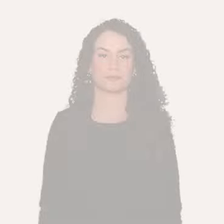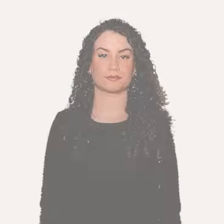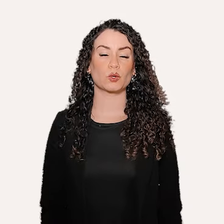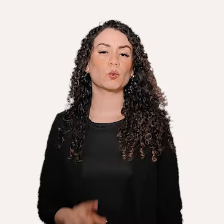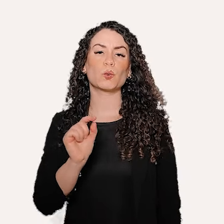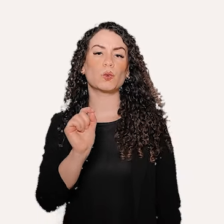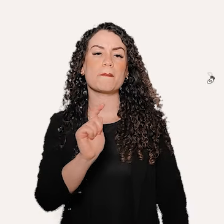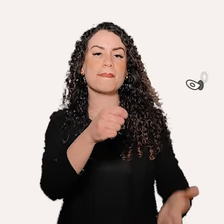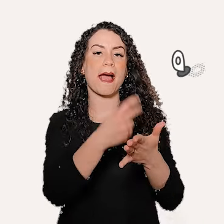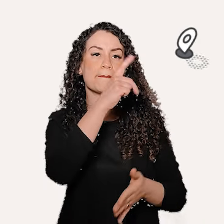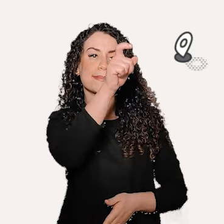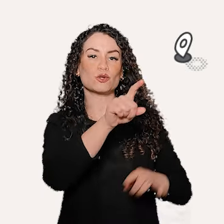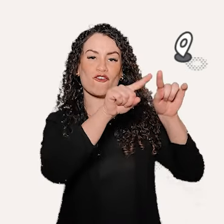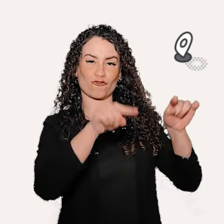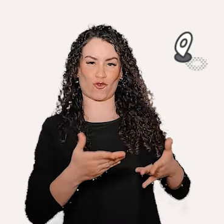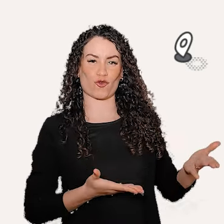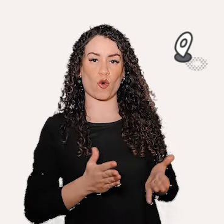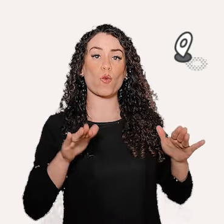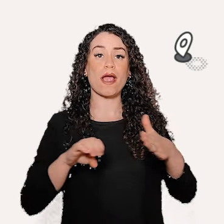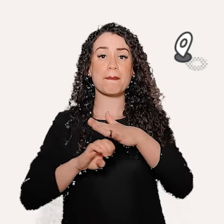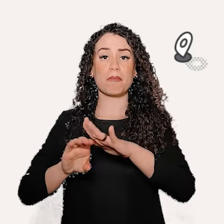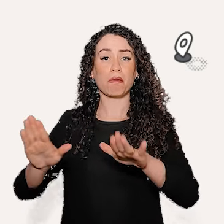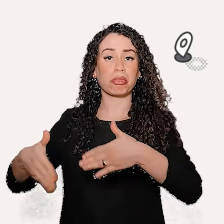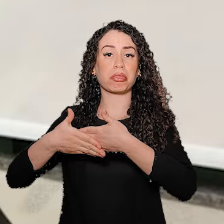O que pagar ao empregado quando a empresa acaba?